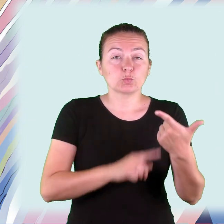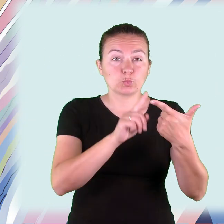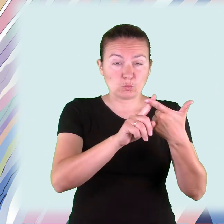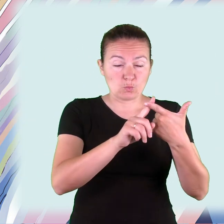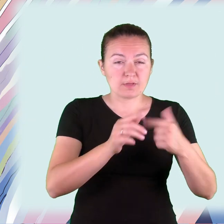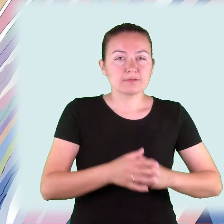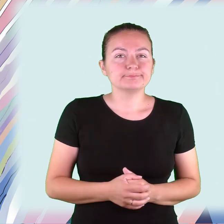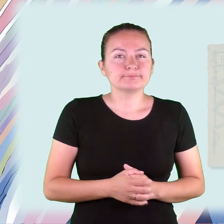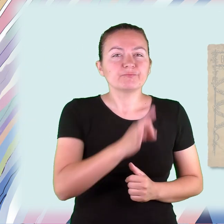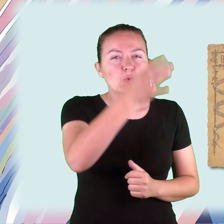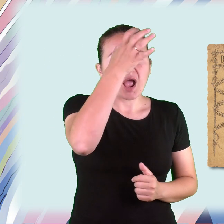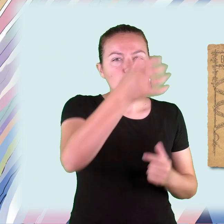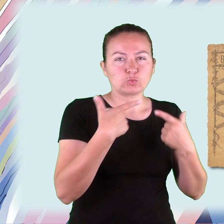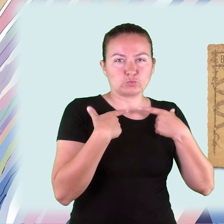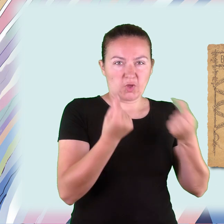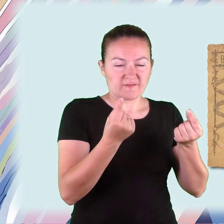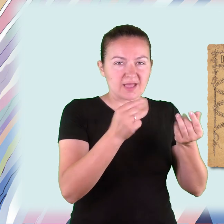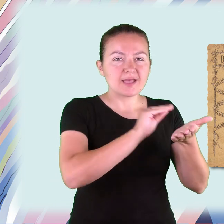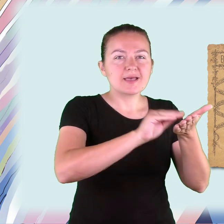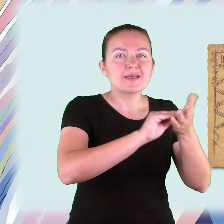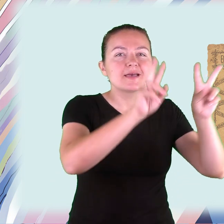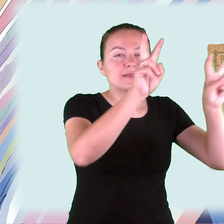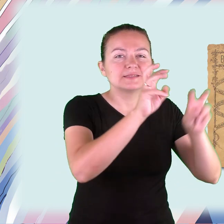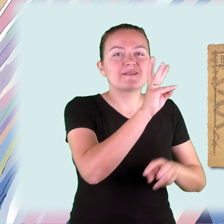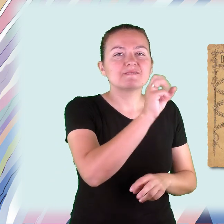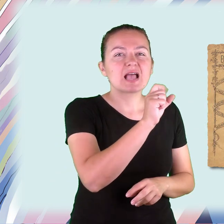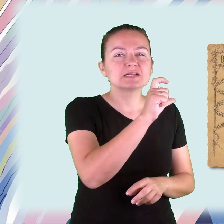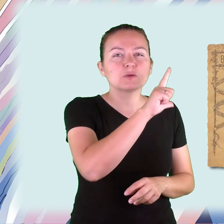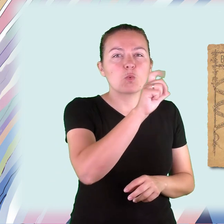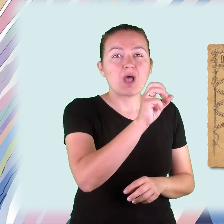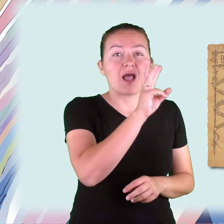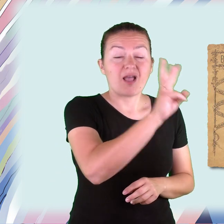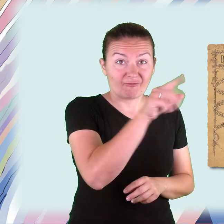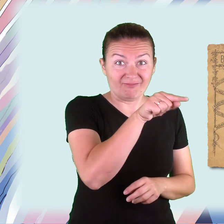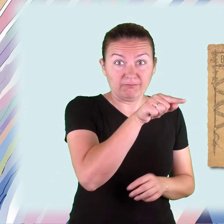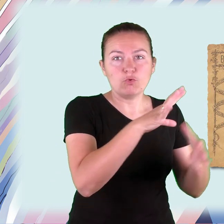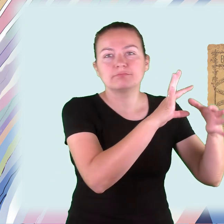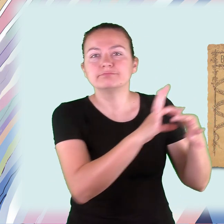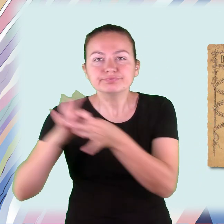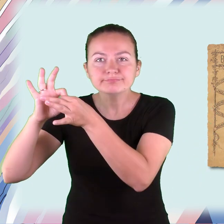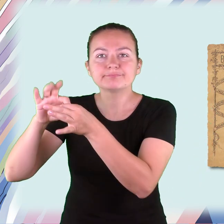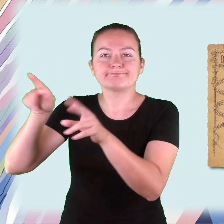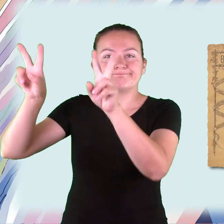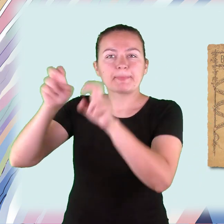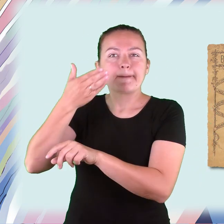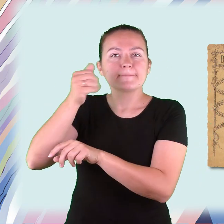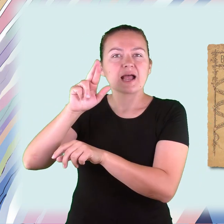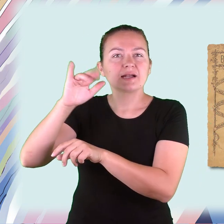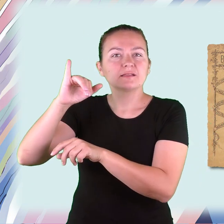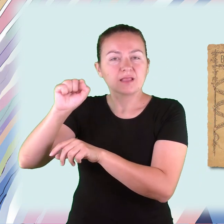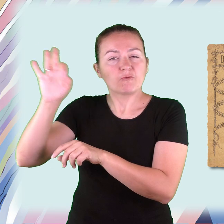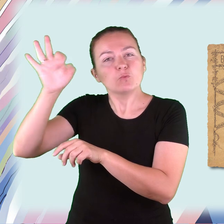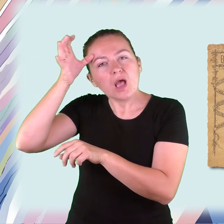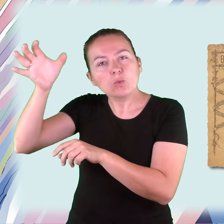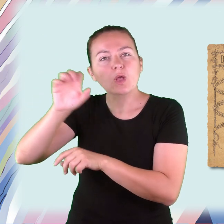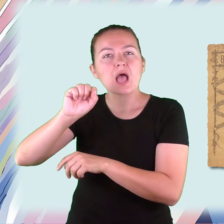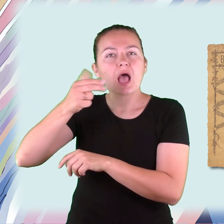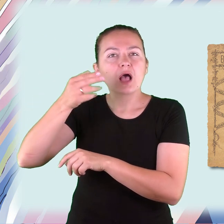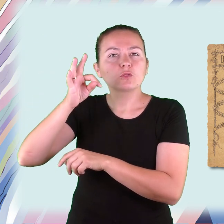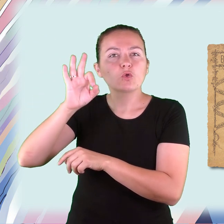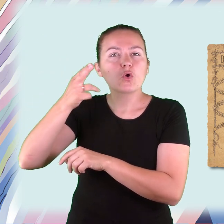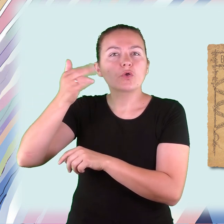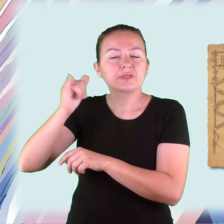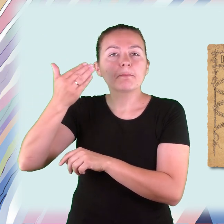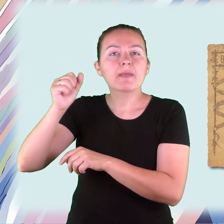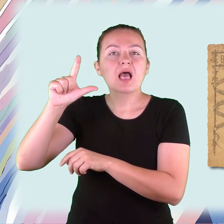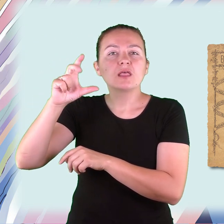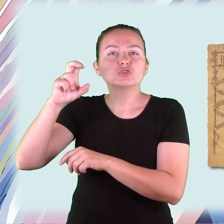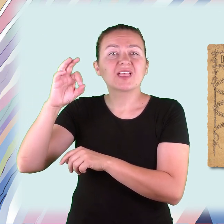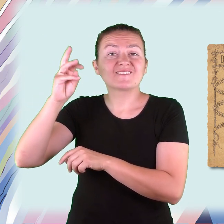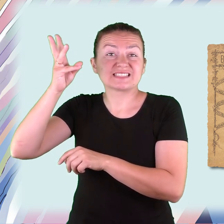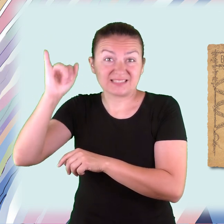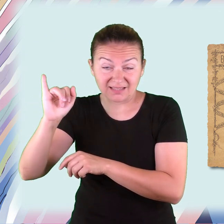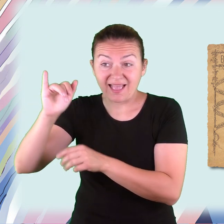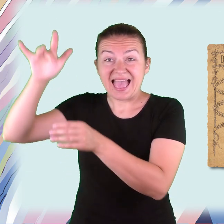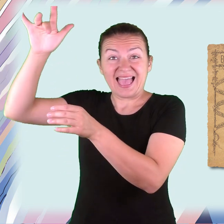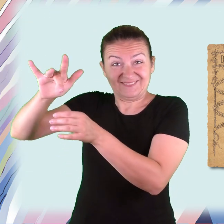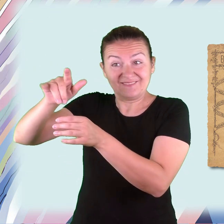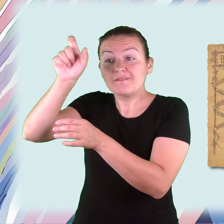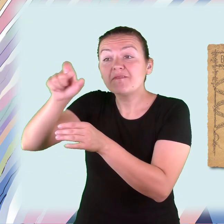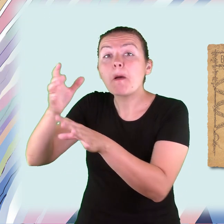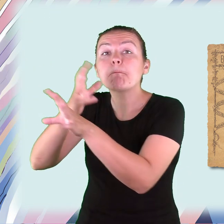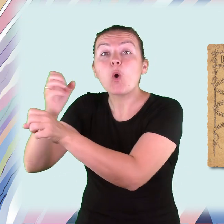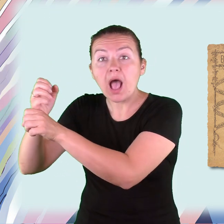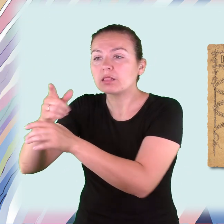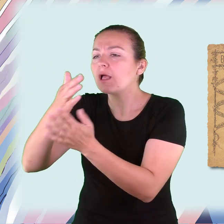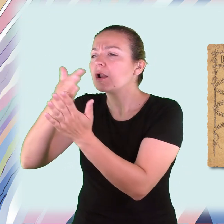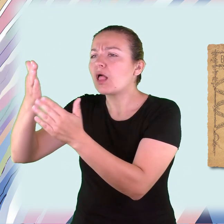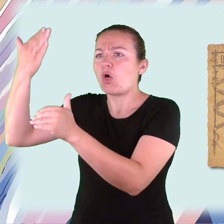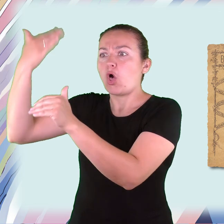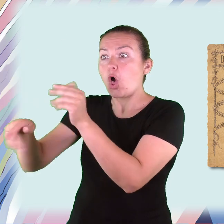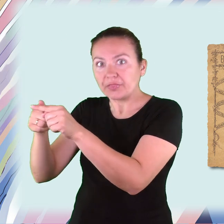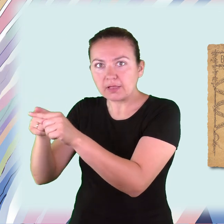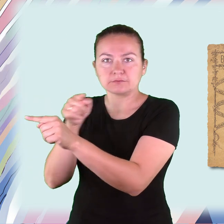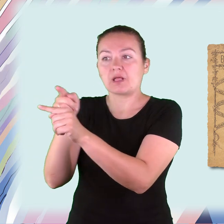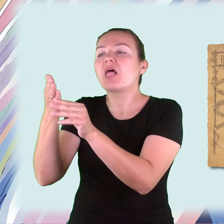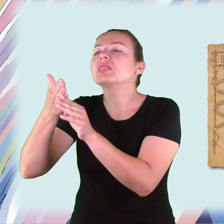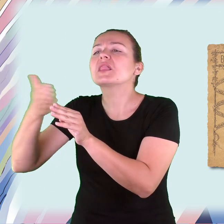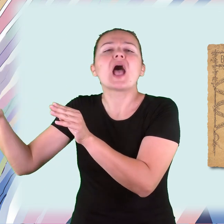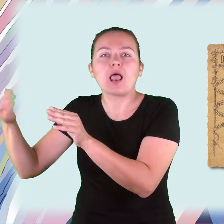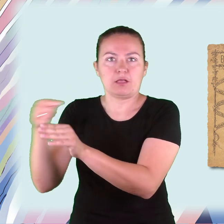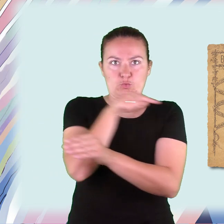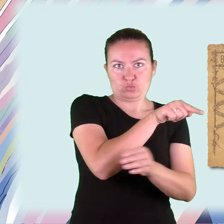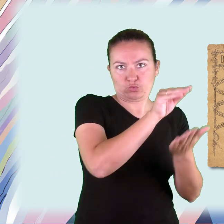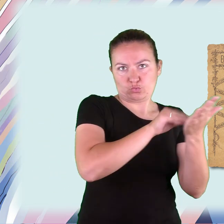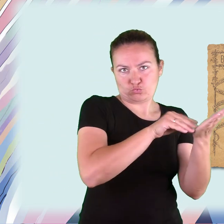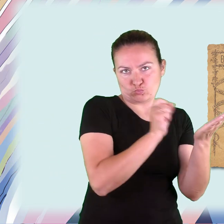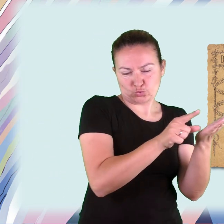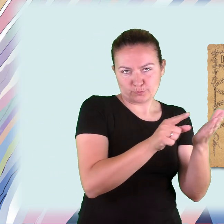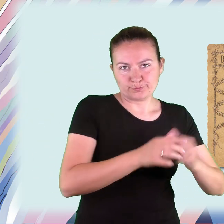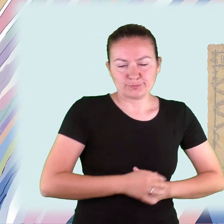2. Poemat “Wacław” Juliusza Słowackiego to aluzja do “Marii” Antoniego Malczewskiego (“Wacław” opisuje dalsze losy bohaterów “Marii”).